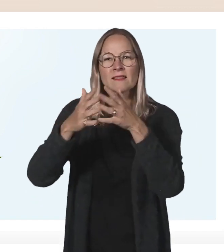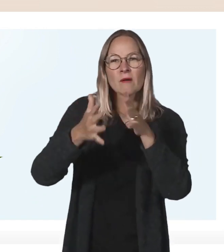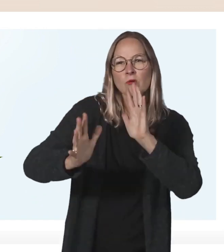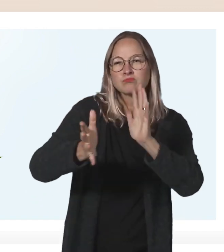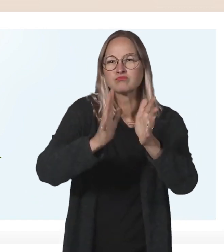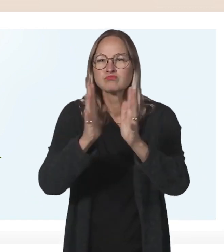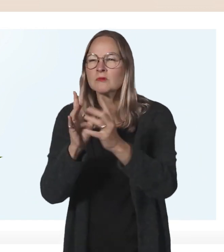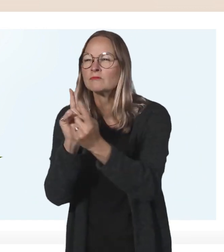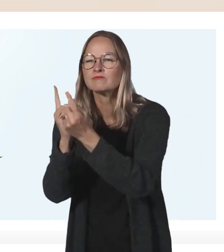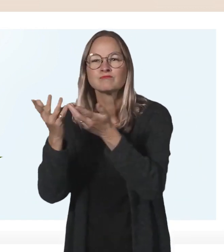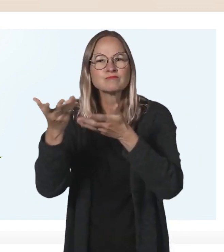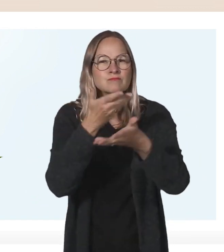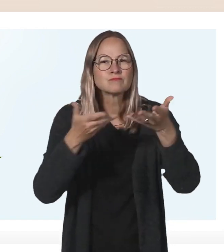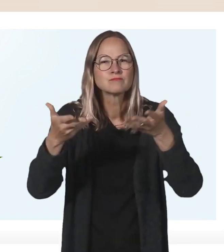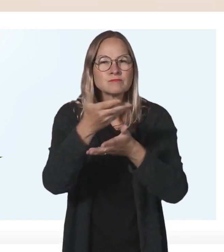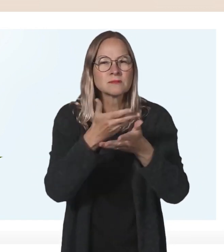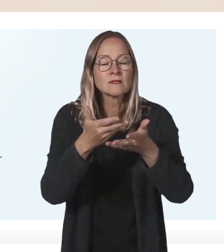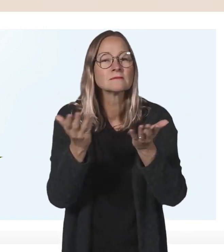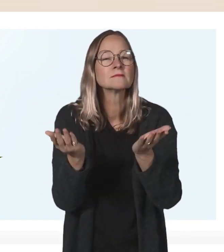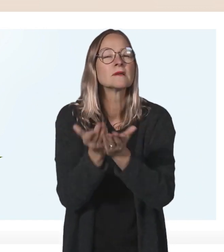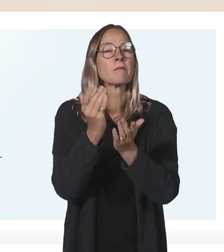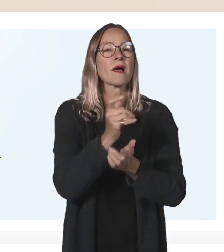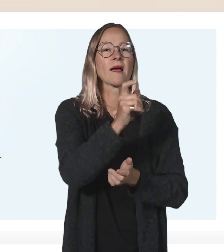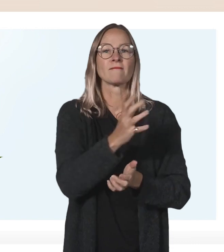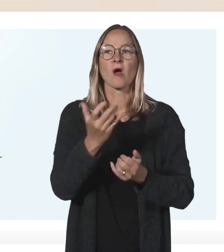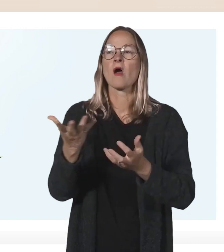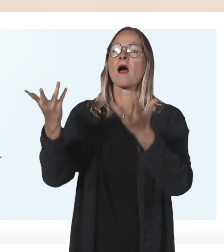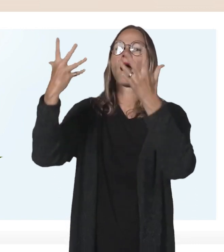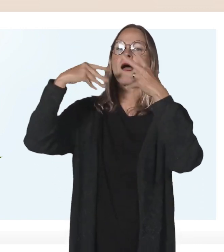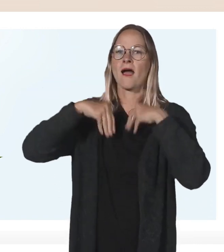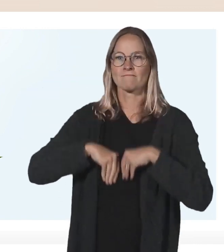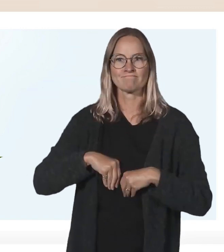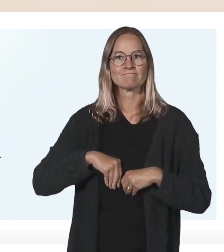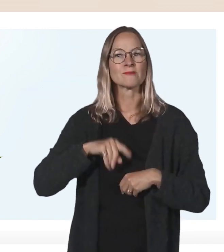eri tavoin viittovia ihmisiä ja juttelemalla heidän kanssaan.